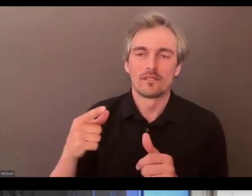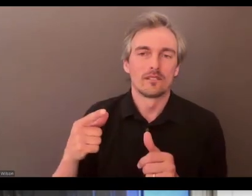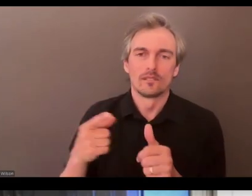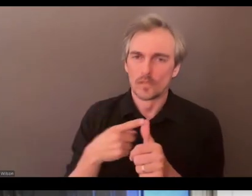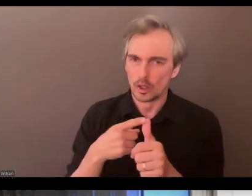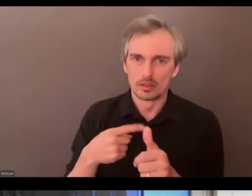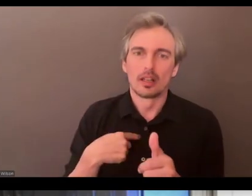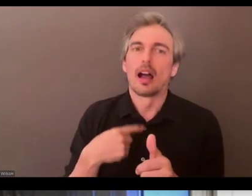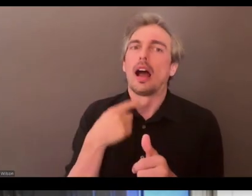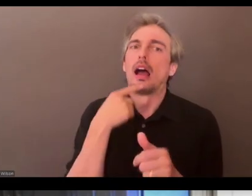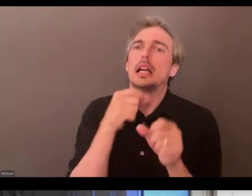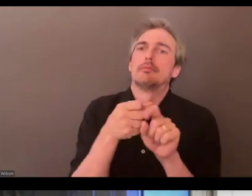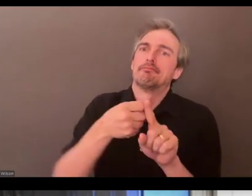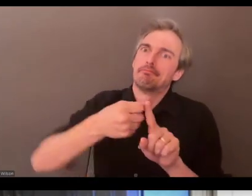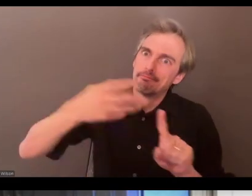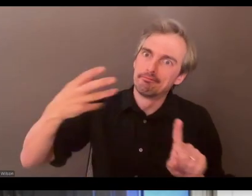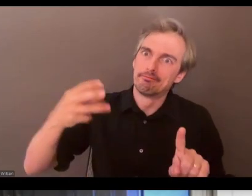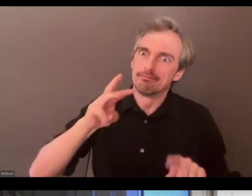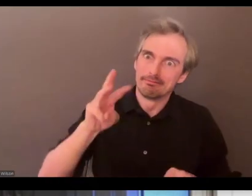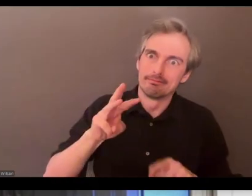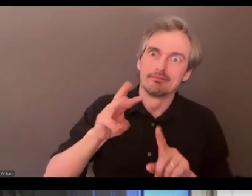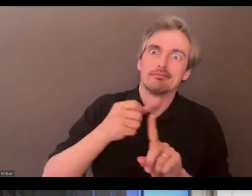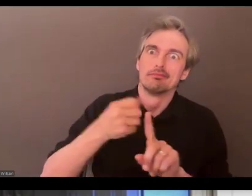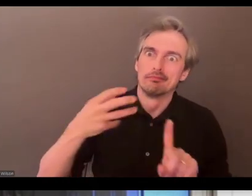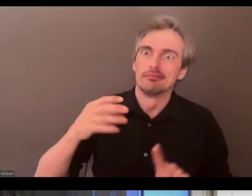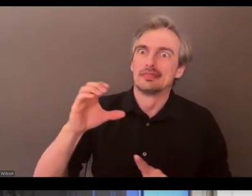単一のフォ ーマットに依存すると、他の人を排除してしまいます。